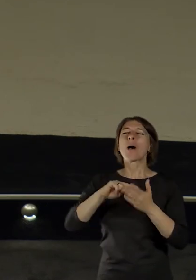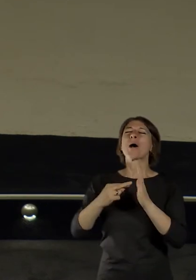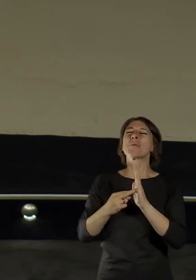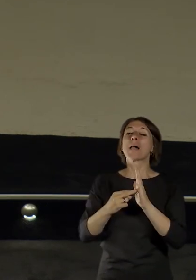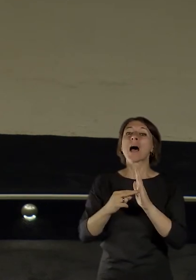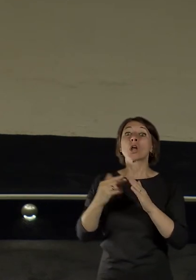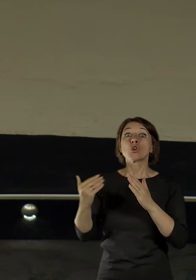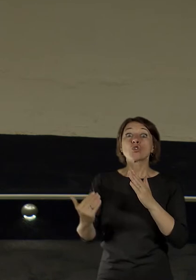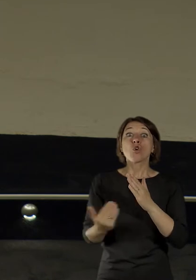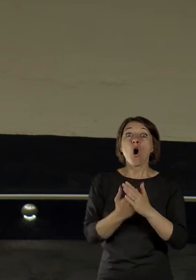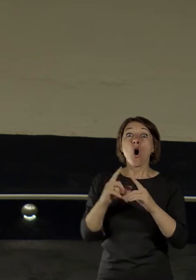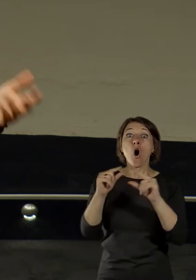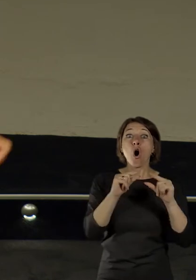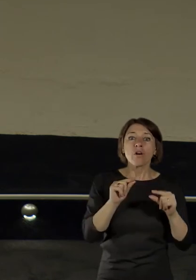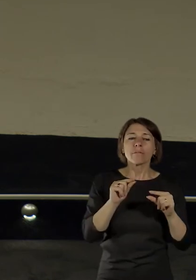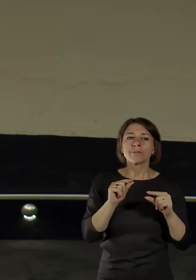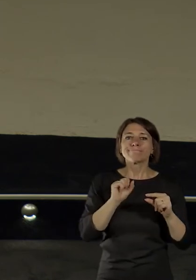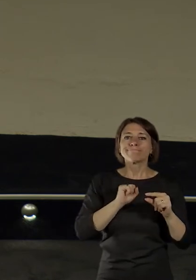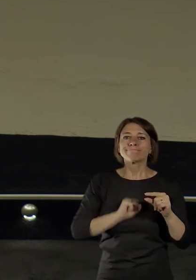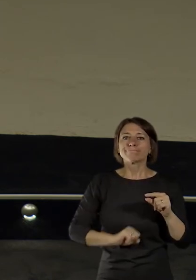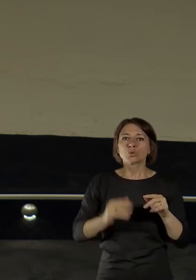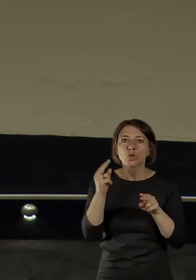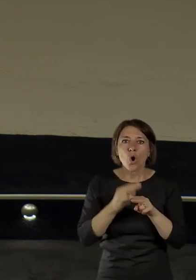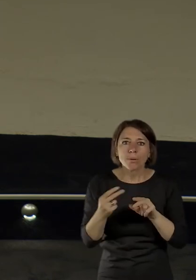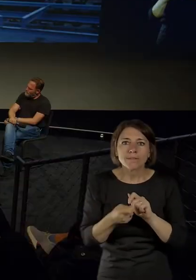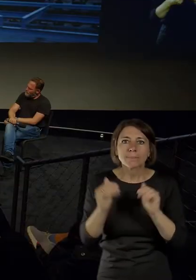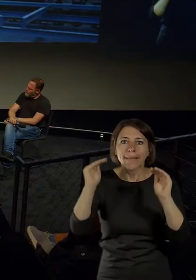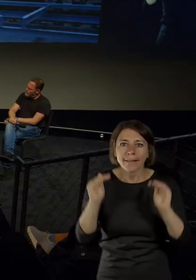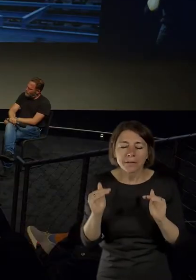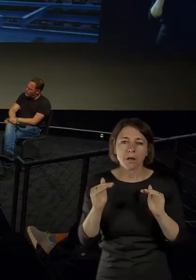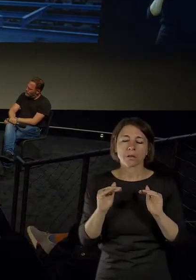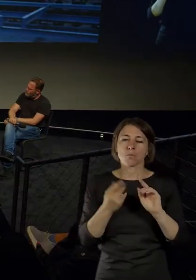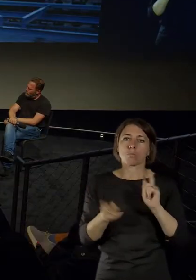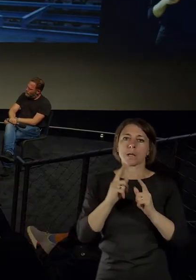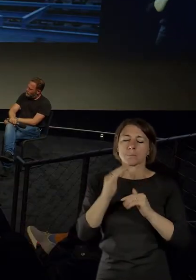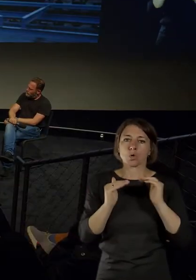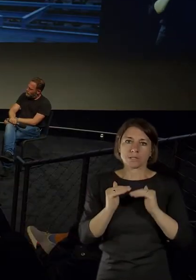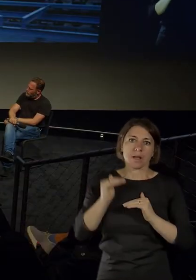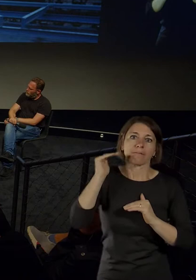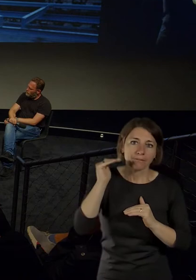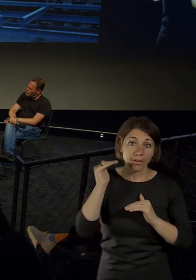jak ten projekt bude vypadat. Nebo se začalo uvažovat o tom, že budou muset třeba ty projekty vypadat jinak. Pokud ještě nebyly v té fázi,